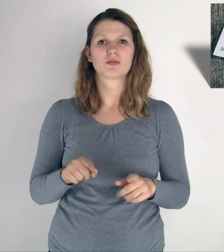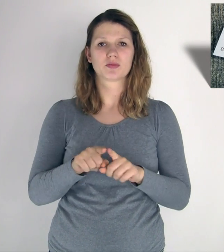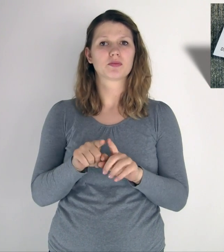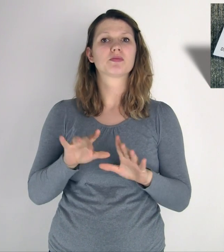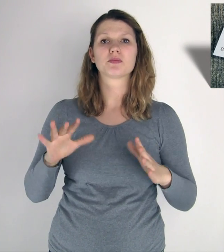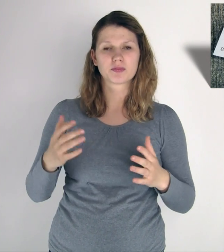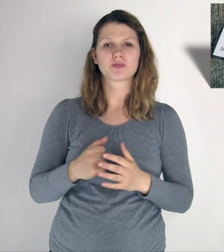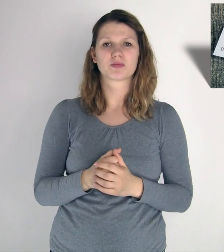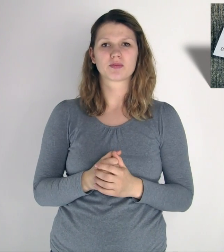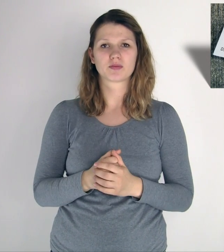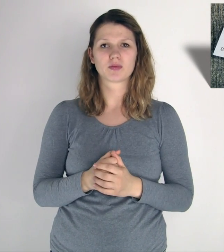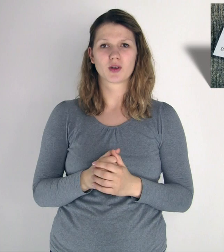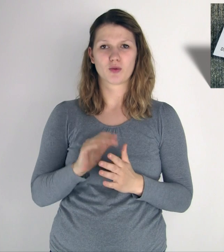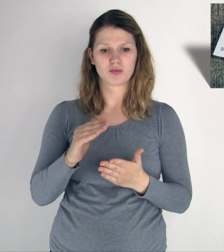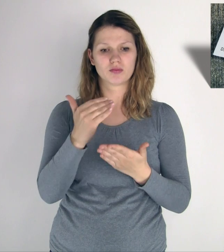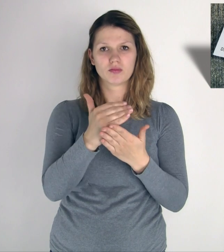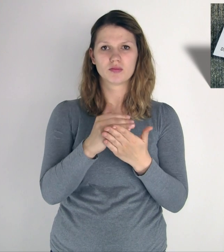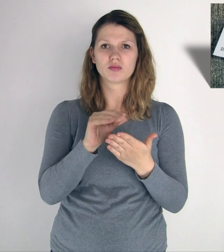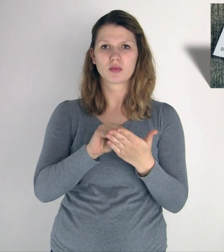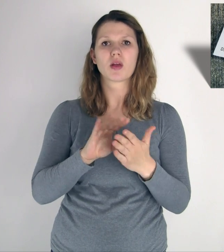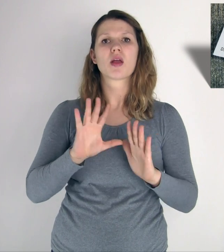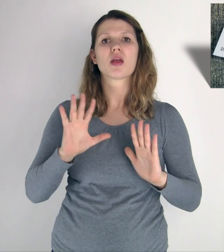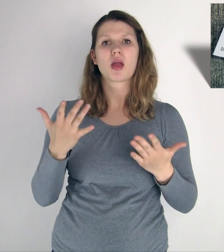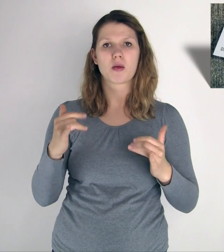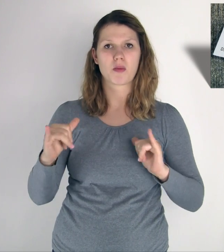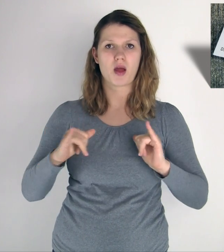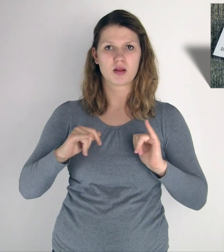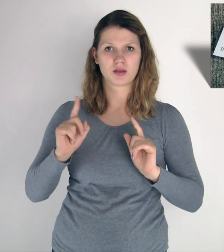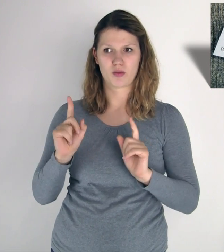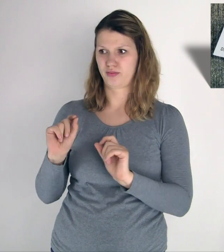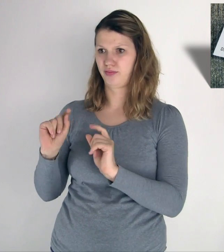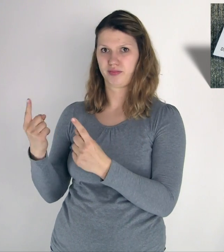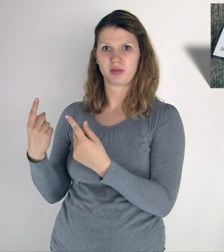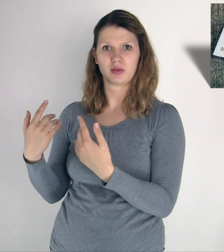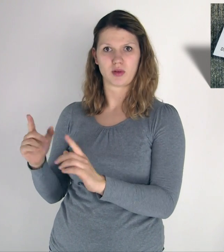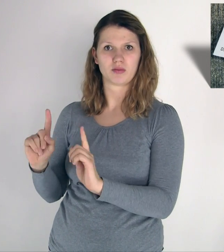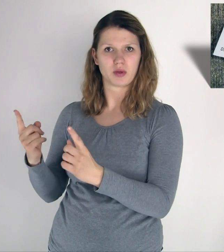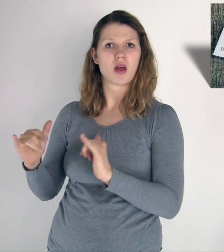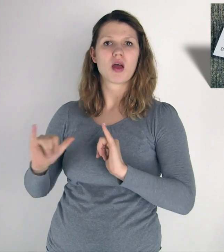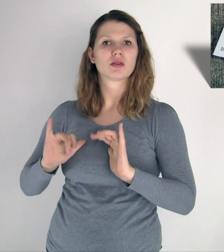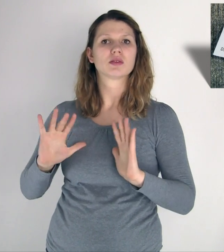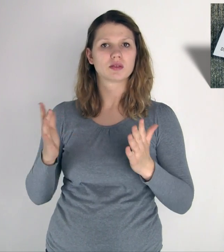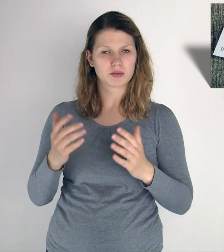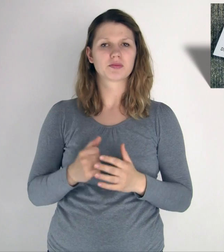Taip pat bus parengti nurodymai, kaip elgtis suėmus šiuos verslininkus.